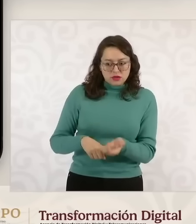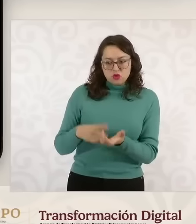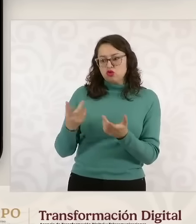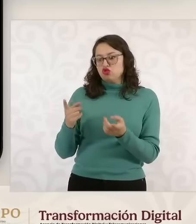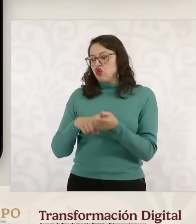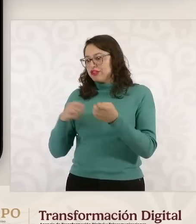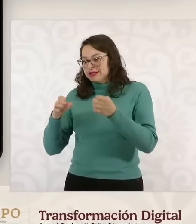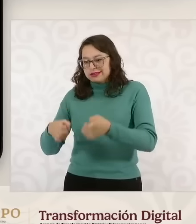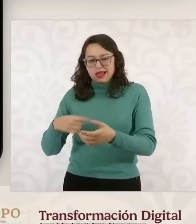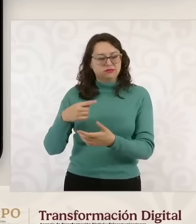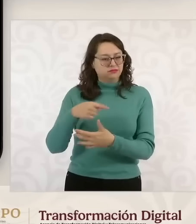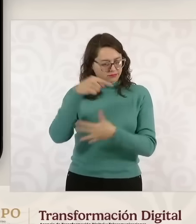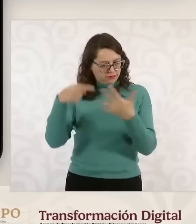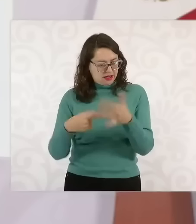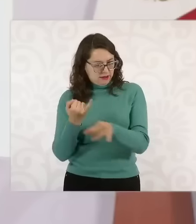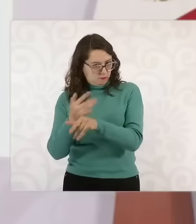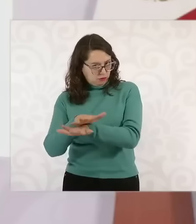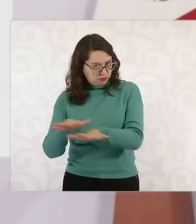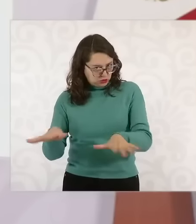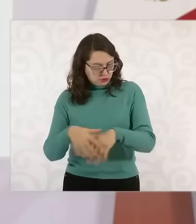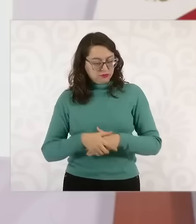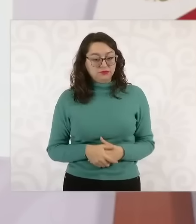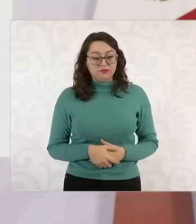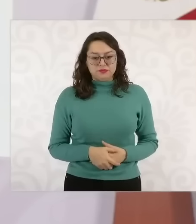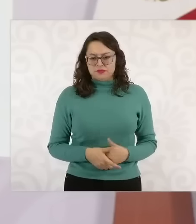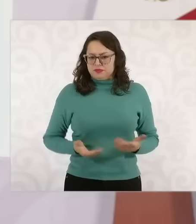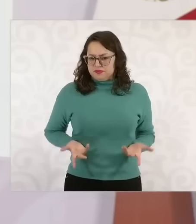Pero lo que queremos contarles el día de hoy es para qué va a servir esta credencial más